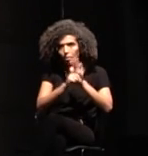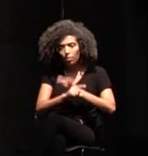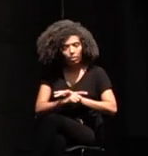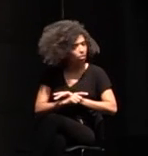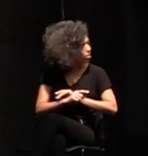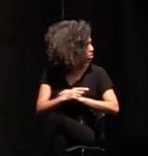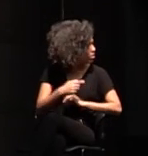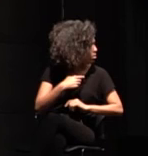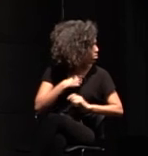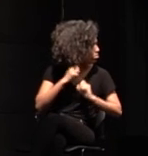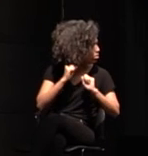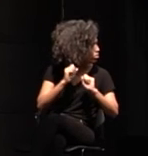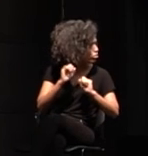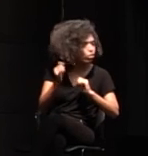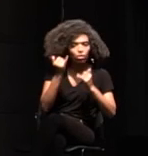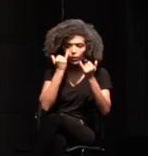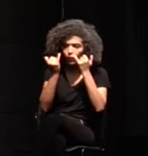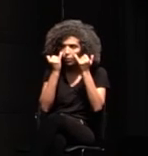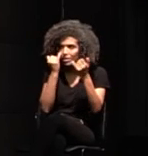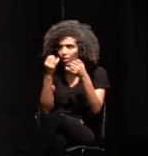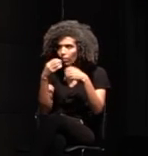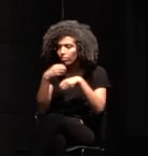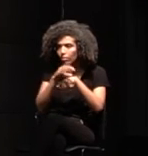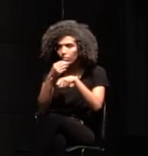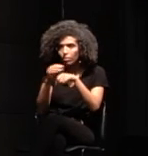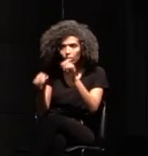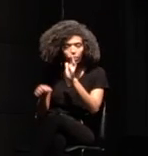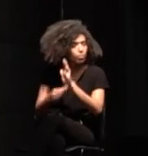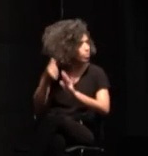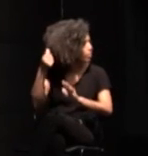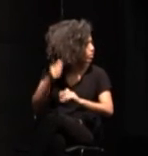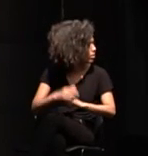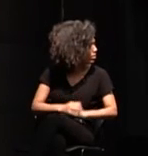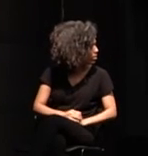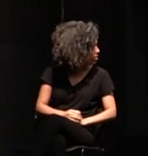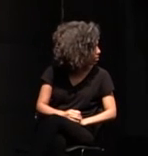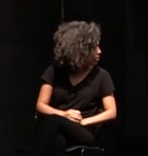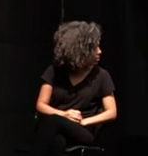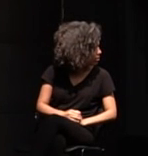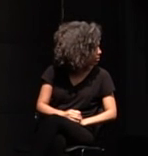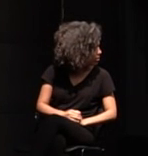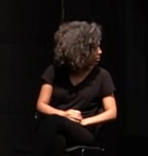Posso passar alguns dados técnicos rapidamente. Primeiro, eu estava verificando agora